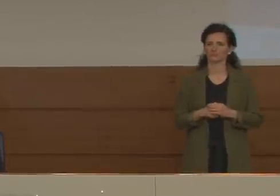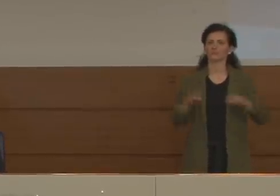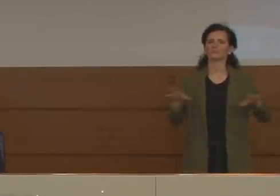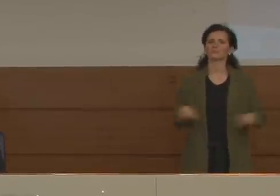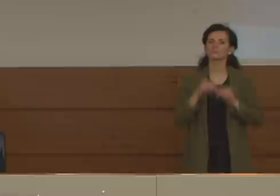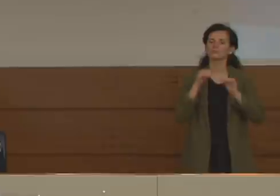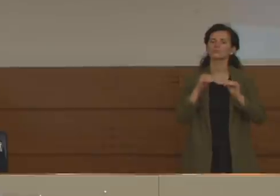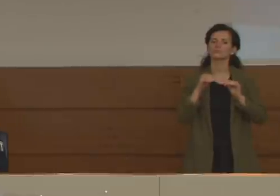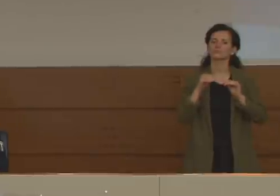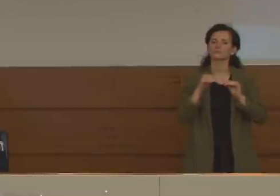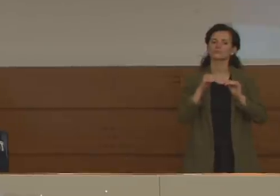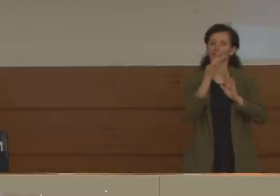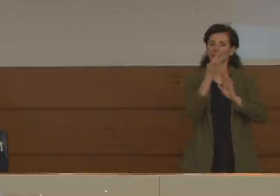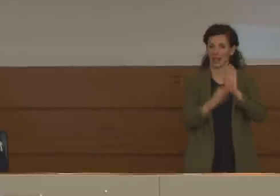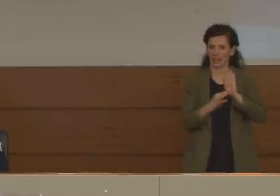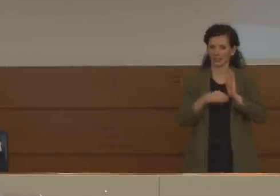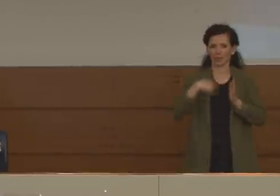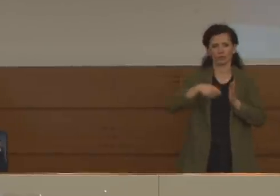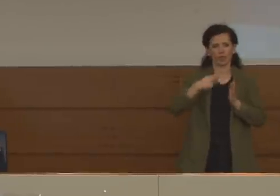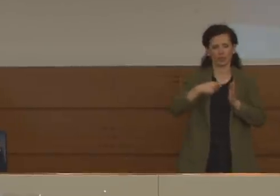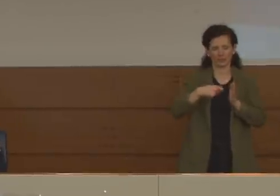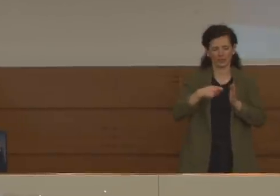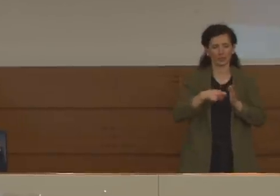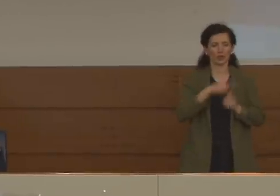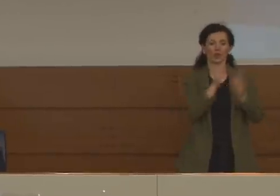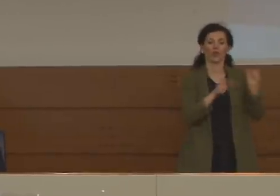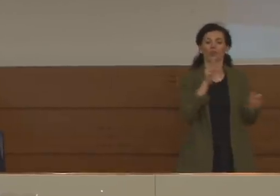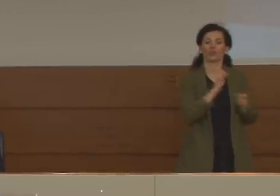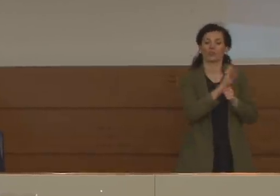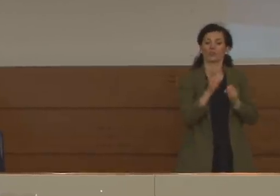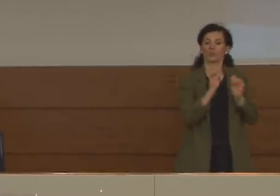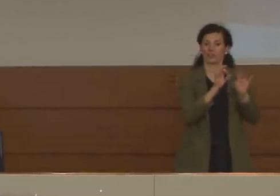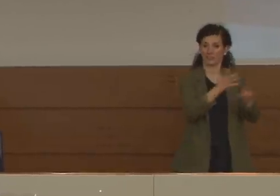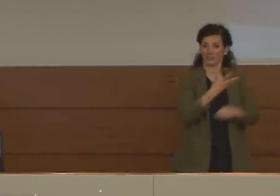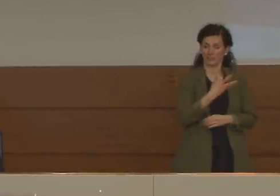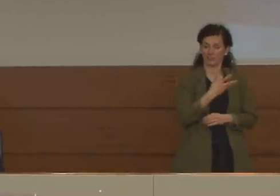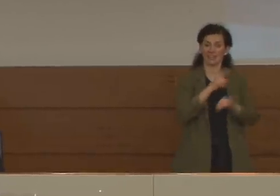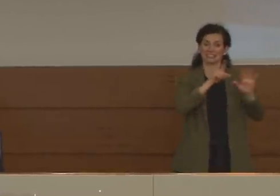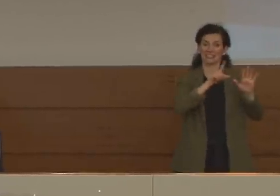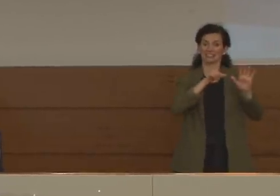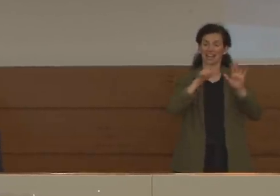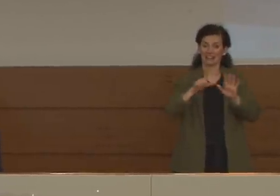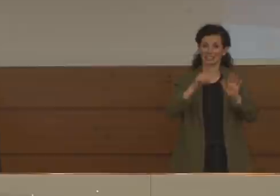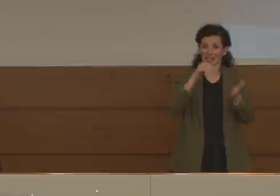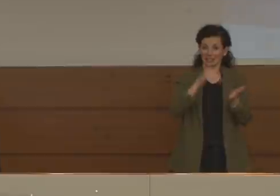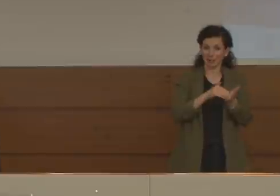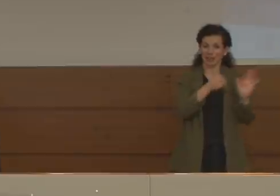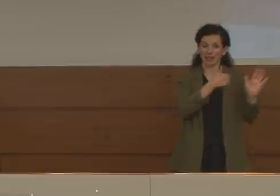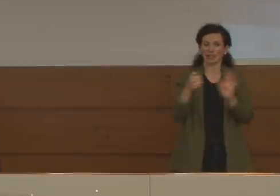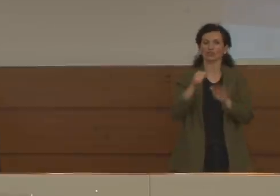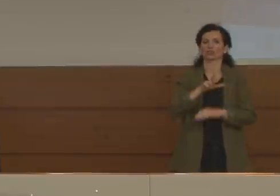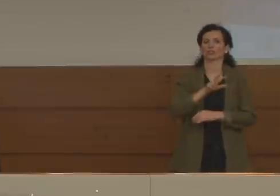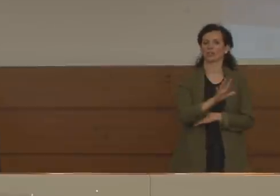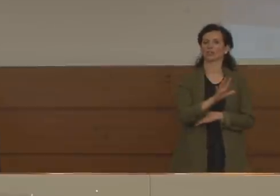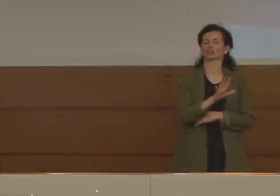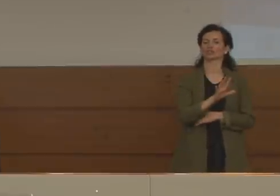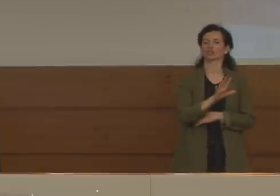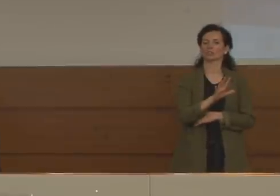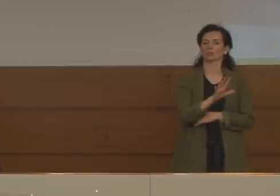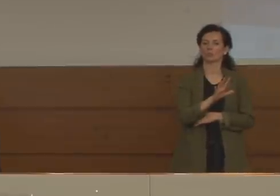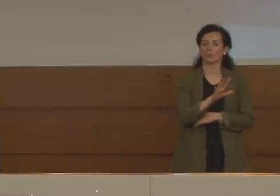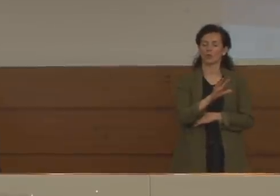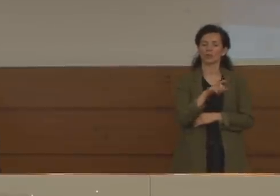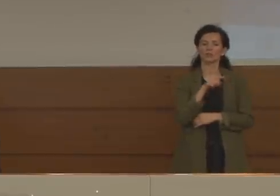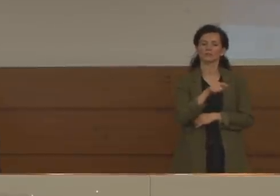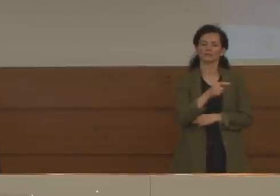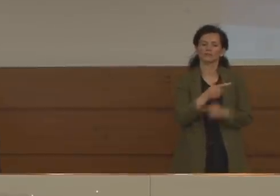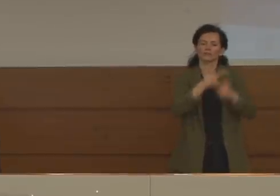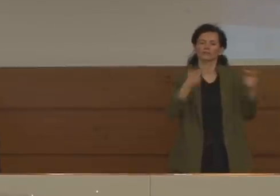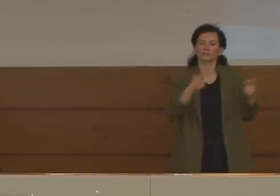Il totale delle persone attualmente positive è di 77635, con un incremento di